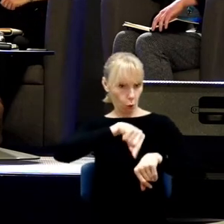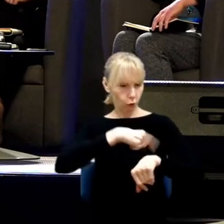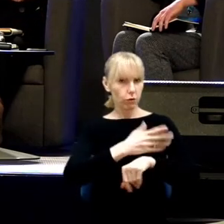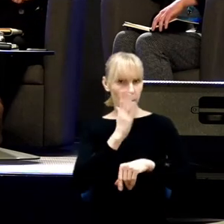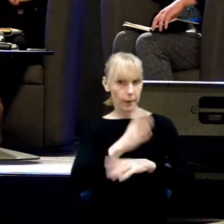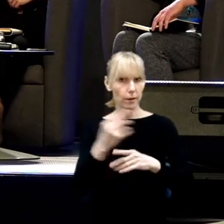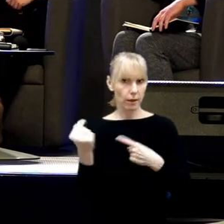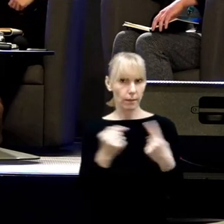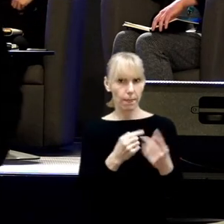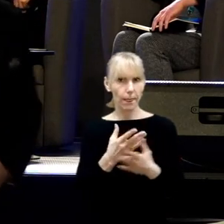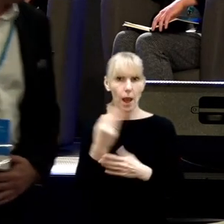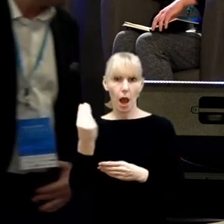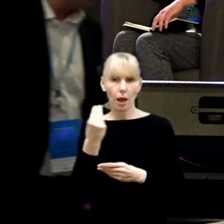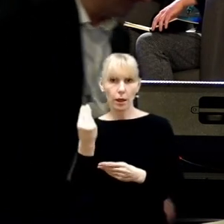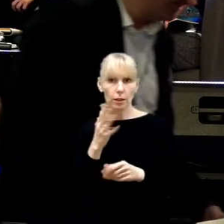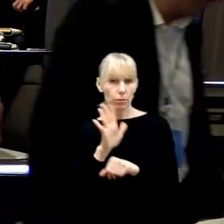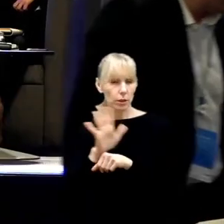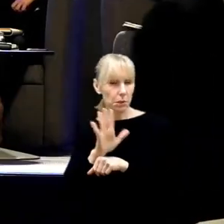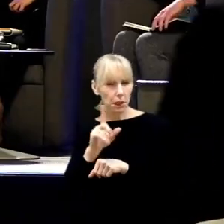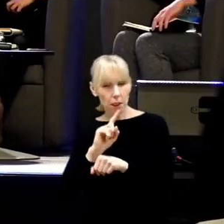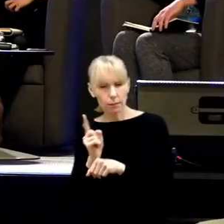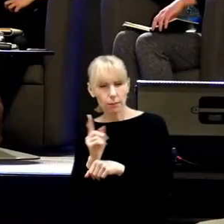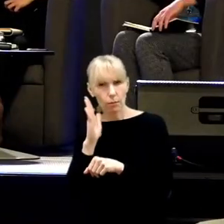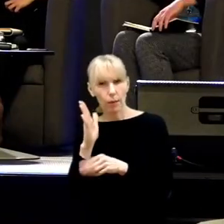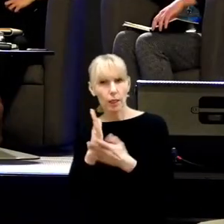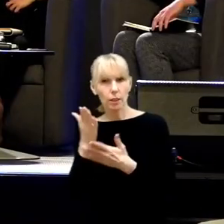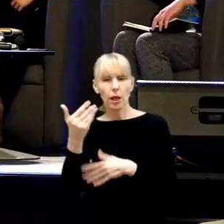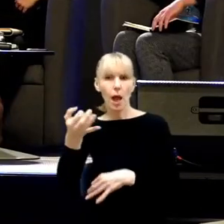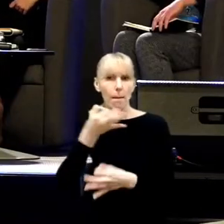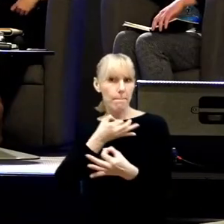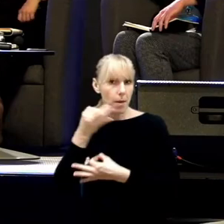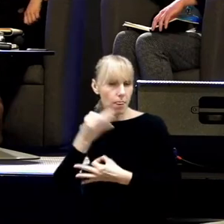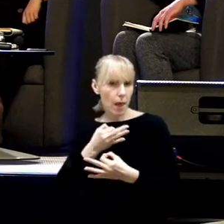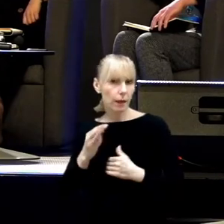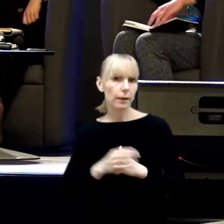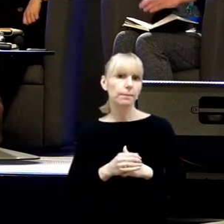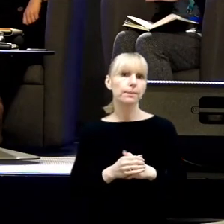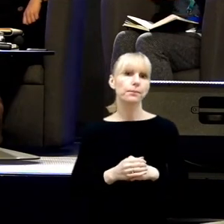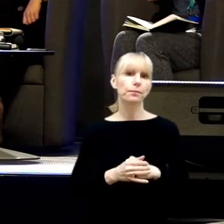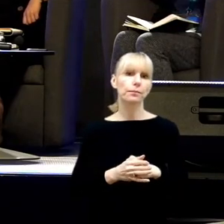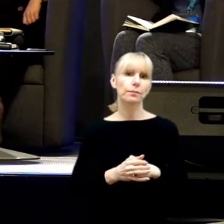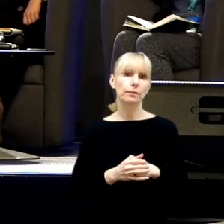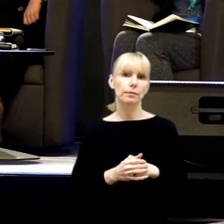Państwu przez 15 minut damy możliwość zadawania pytań. Naszymi gośćmi są doktor, habilitowany inżynier,